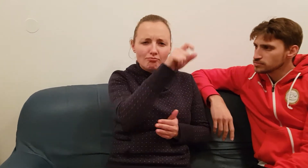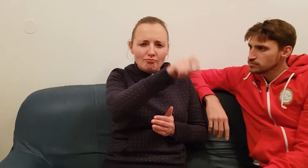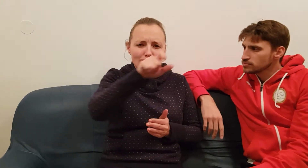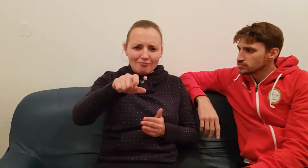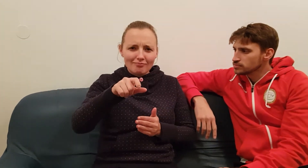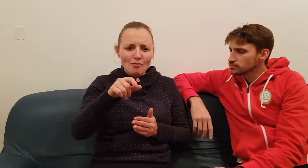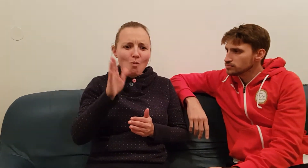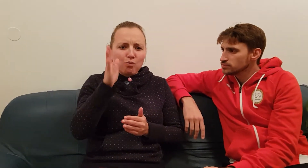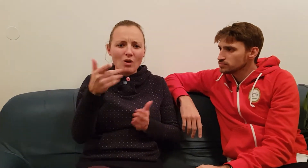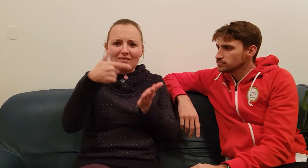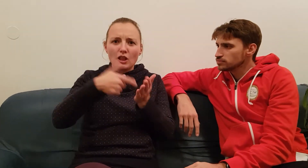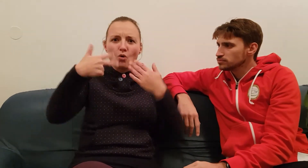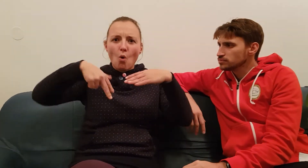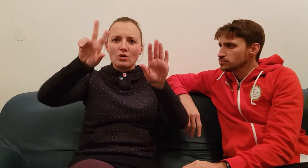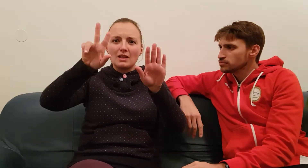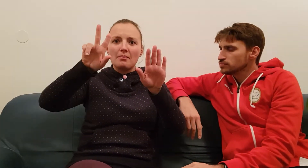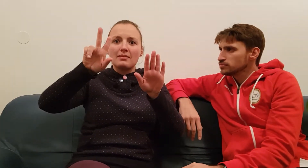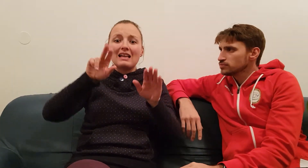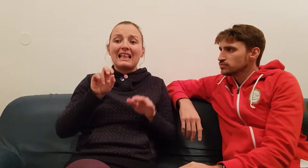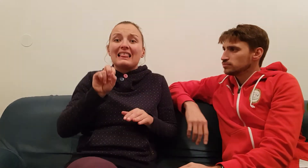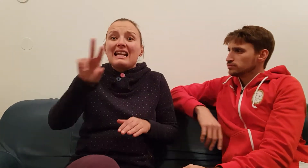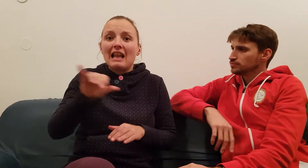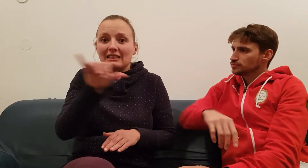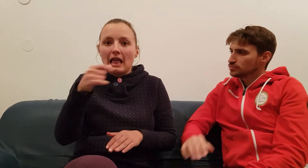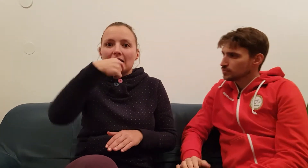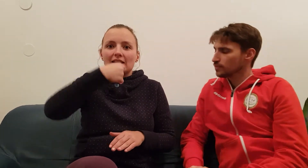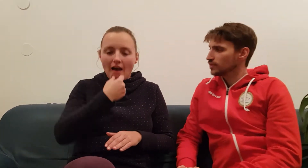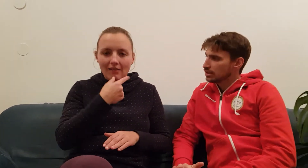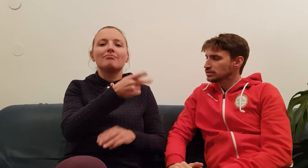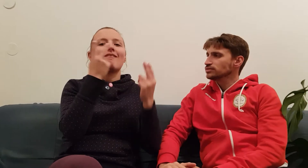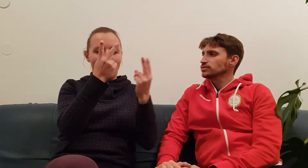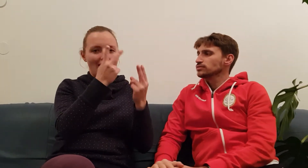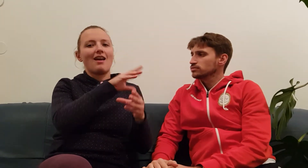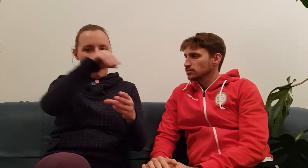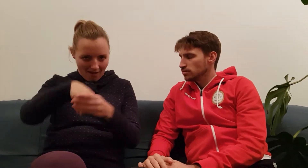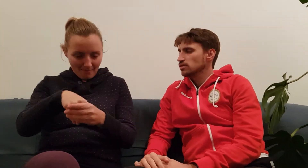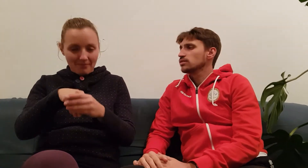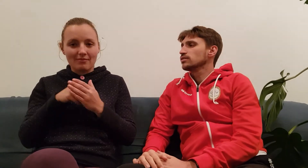Tisti, ki bo v letu 2018 dopolnil 13 let, se lahko udeleži EUDY.